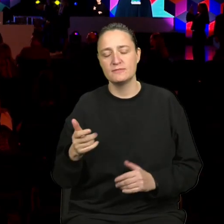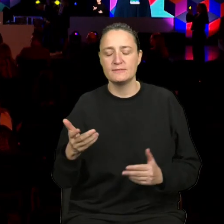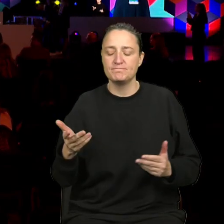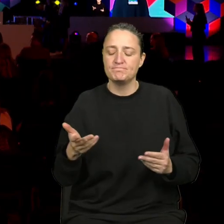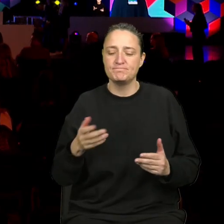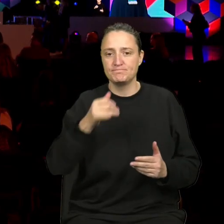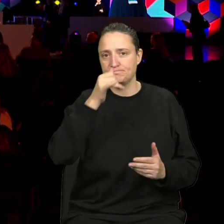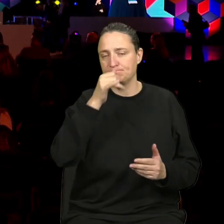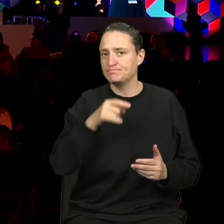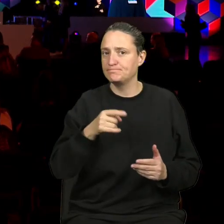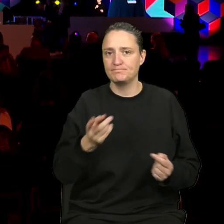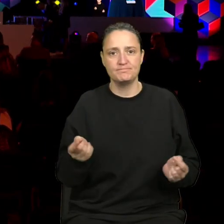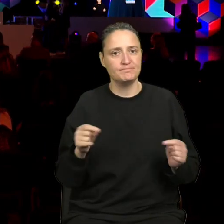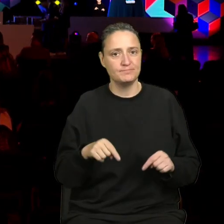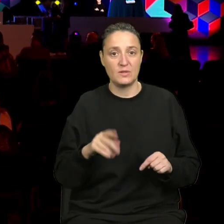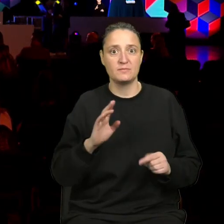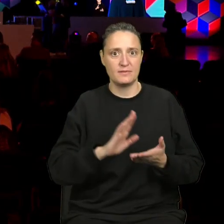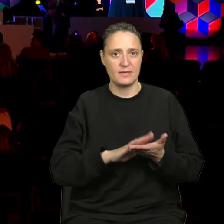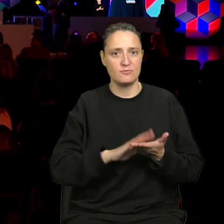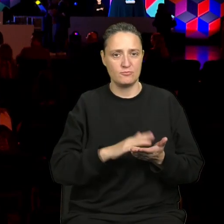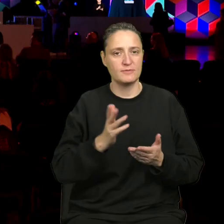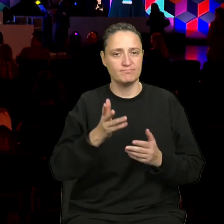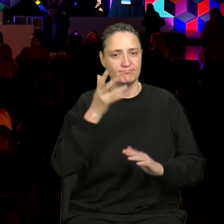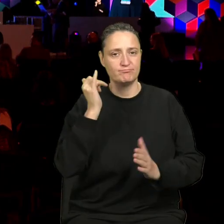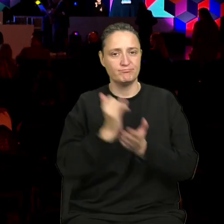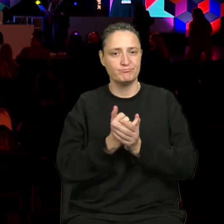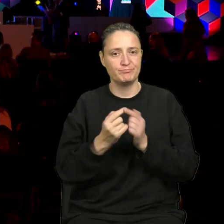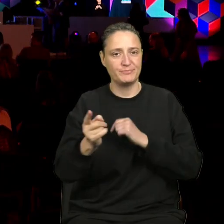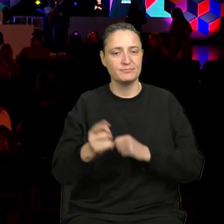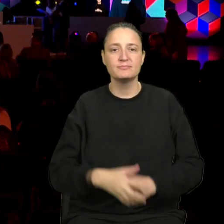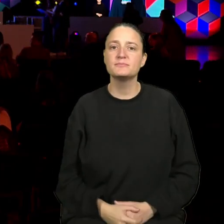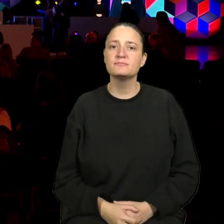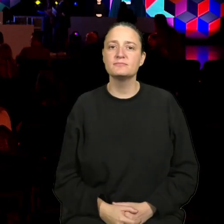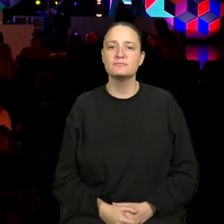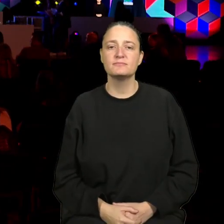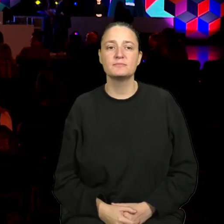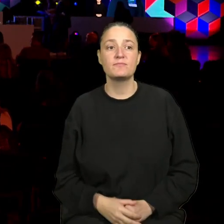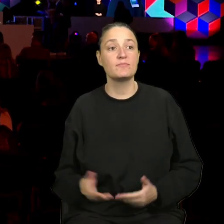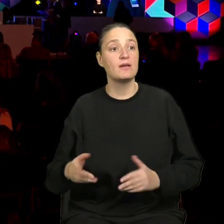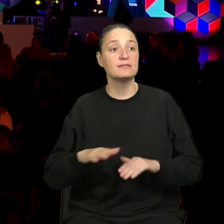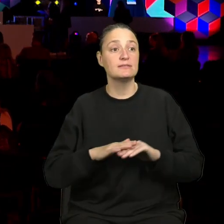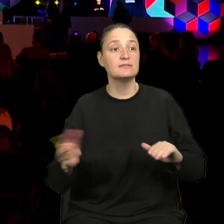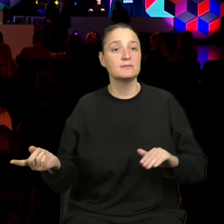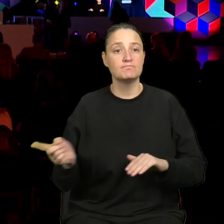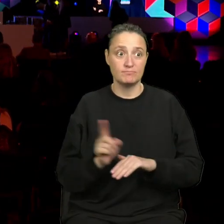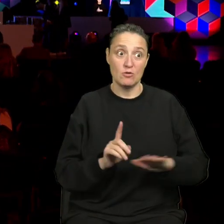Nagrody będziemy dostarczać później. A w takim razie ja zaproszę już na scenę, panią dyrektor proszę o pozostanie z nami.